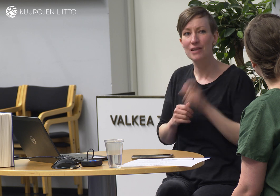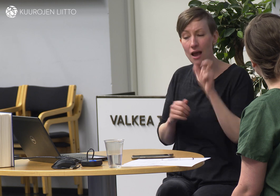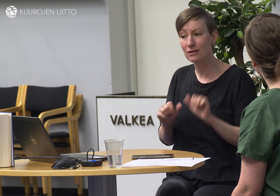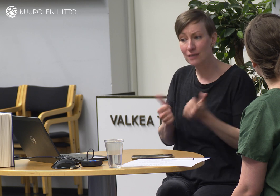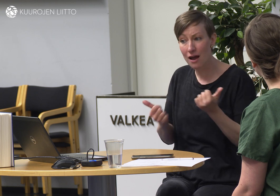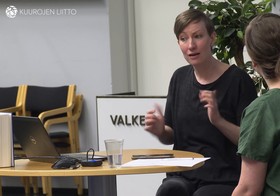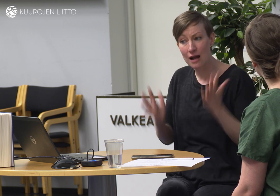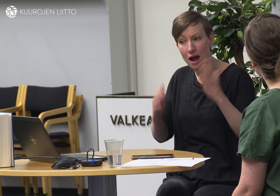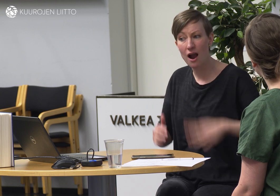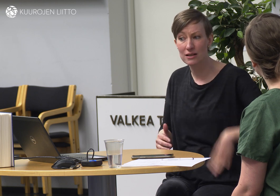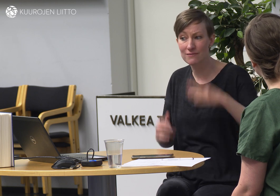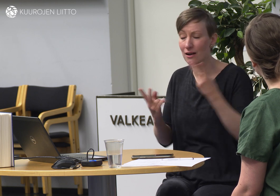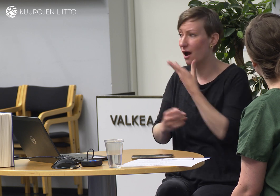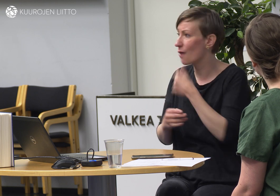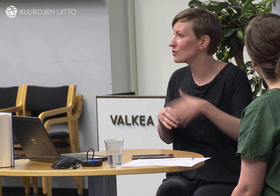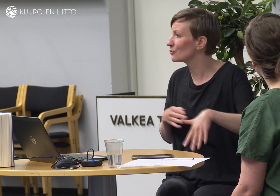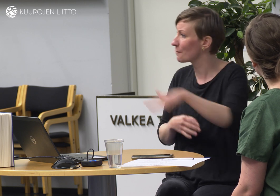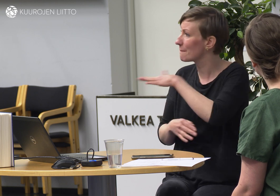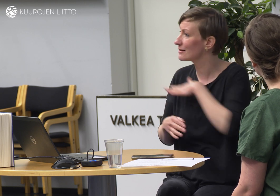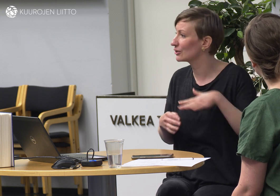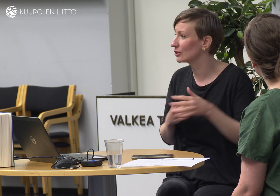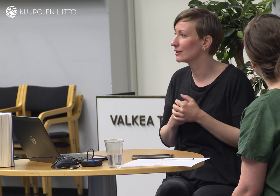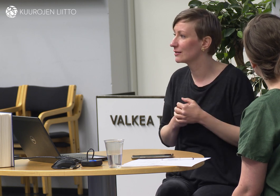Hän sai kasvaa ja elää todella kauniissa ympäristössä.